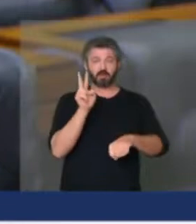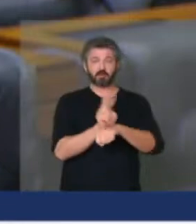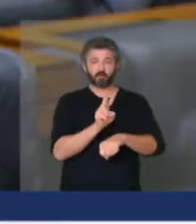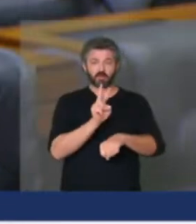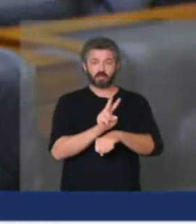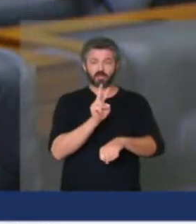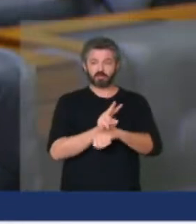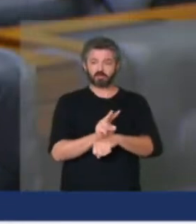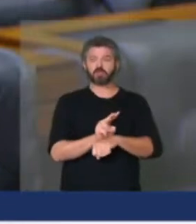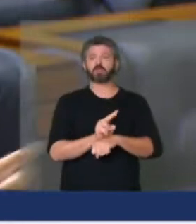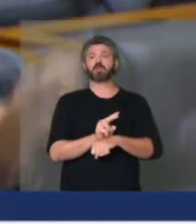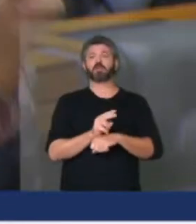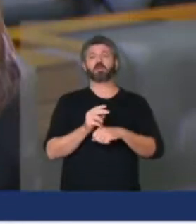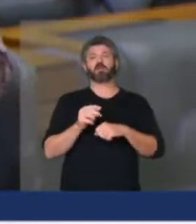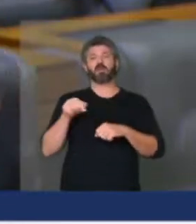TER FEITO UMA POLÍTICA PARA